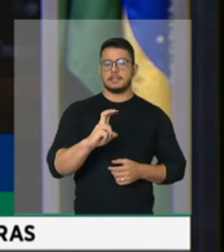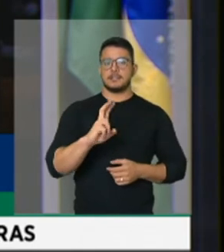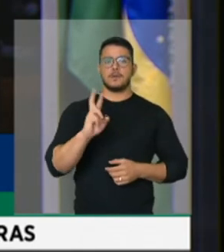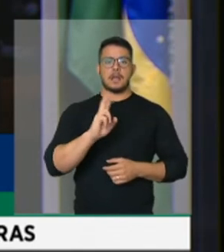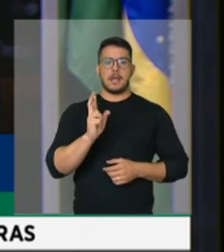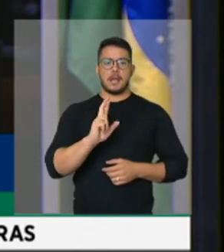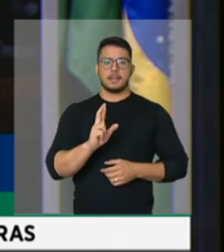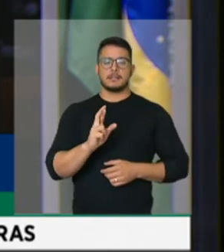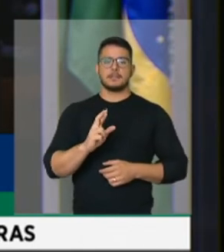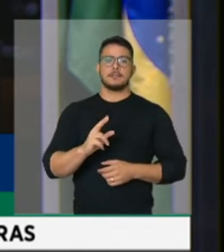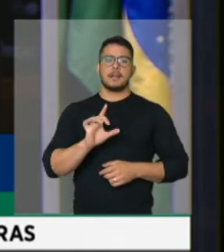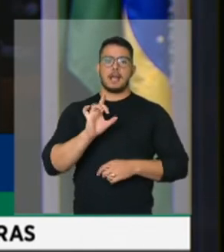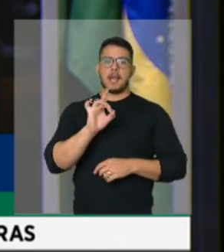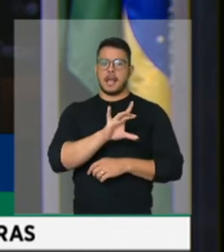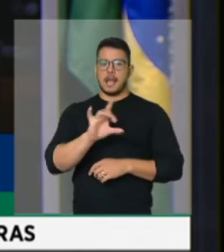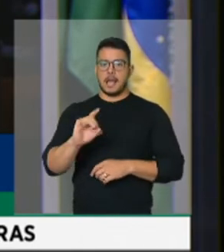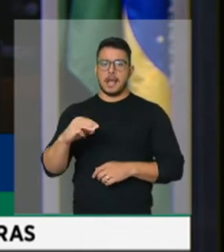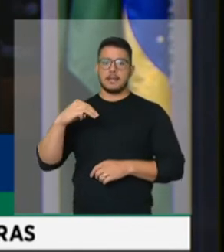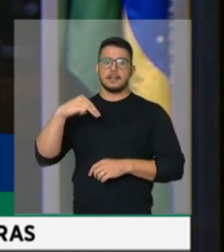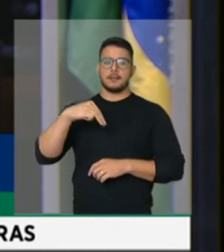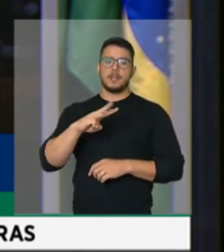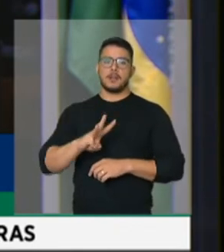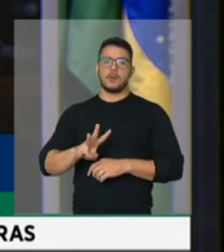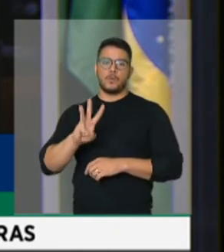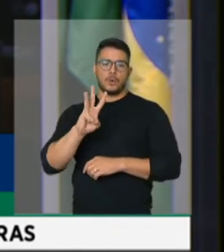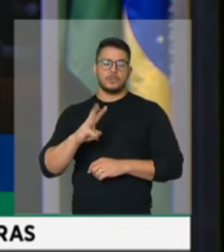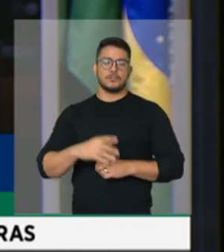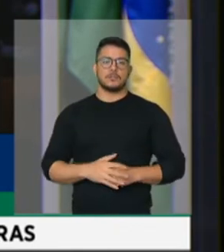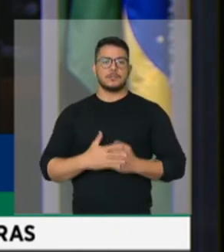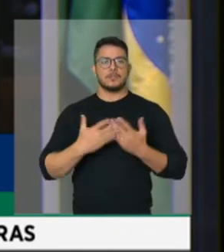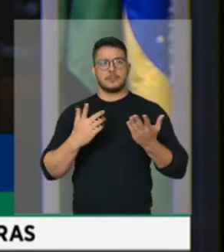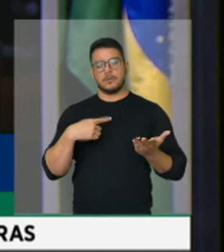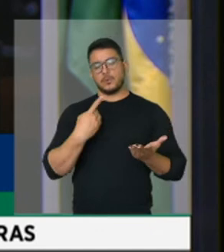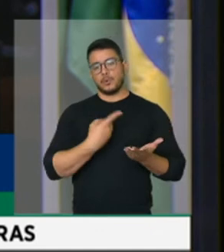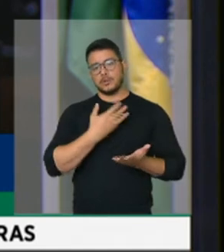MERCADO CATIVO MOMENTO DE ESCASSEZ HÍDRICA. EM CONTRAPOSIÇÃO O PREÇO MÉDIO DA GERAÇÃO PARA